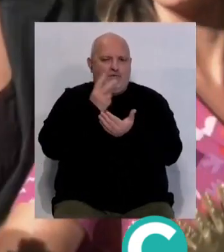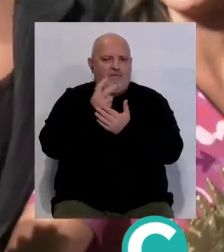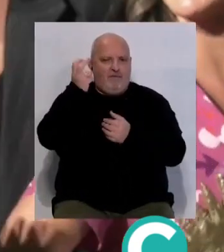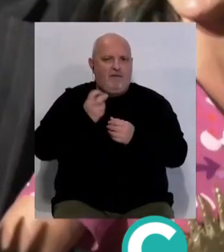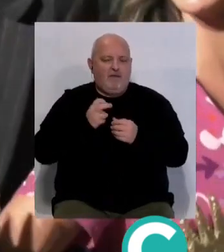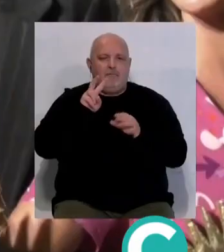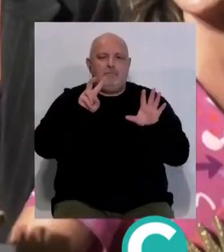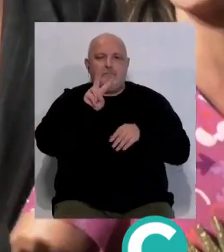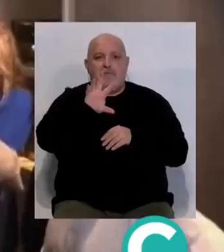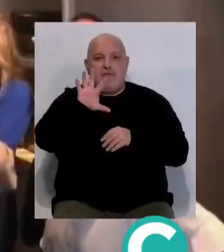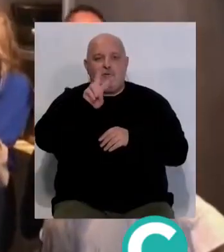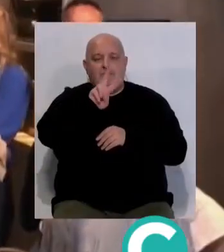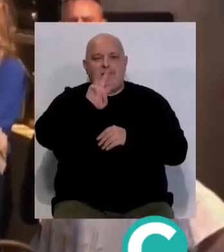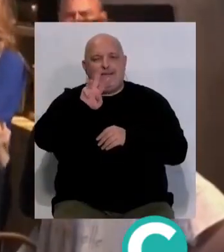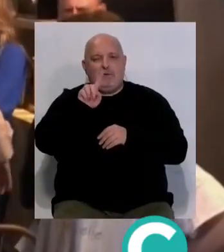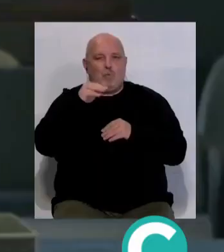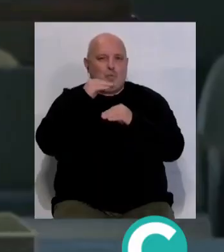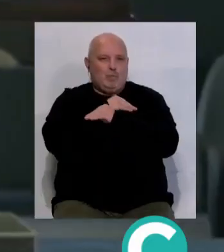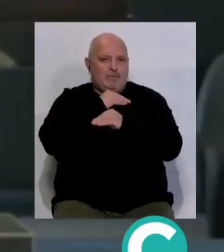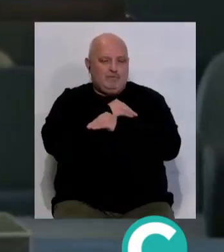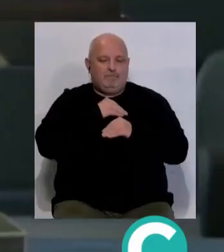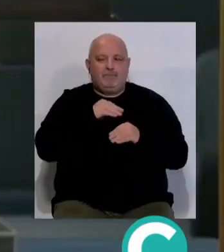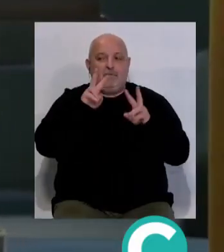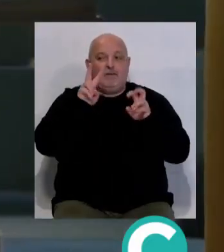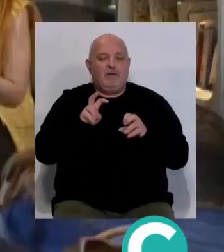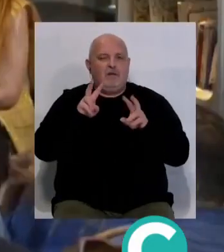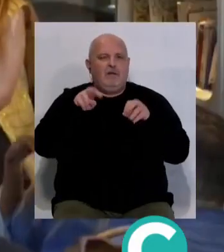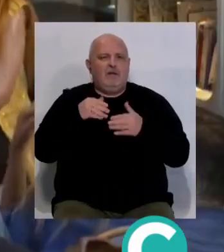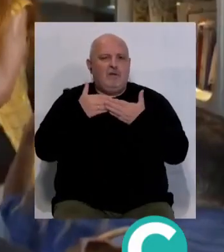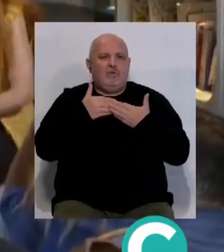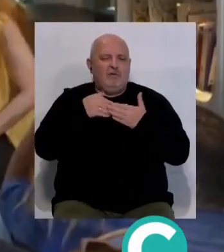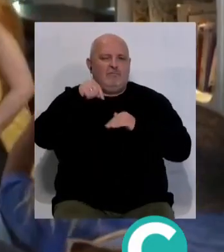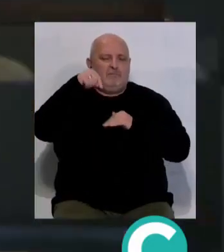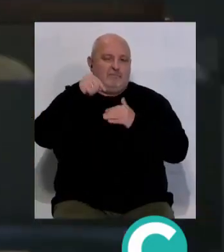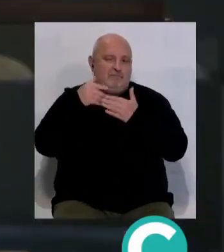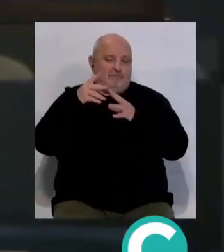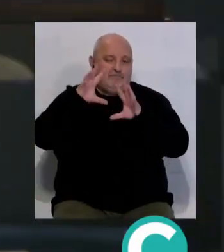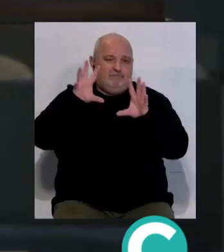entre el 25 y el 31 de octubre destacar además que el estudio de balance realizado ha cifrado